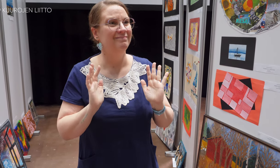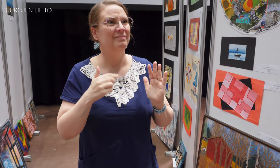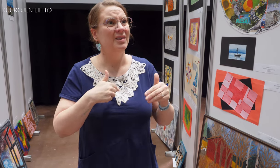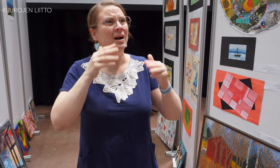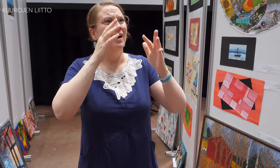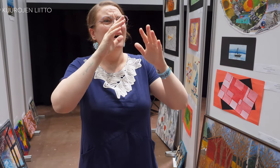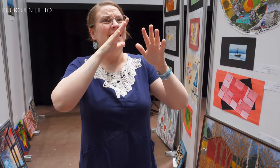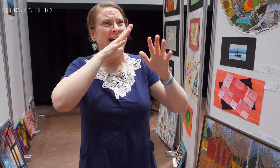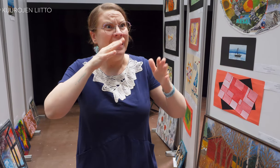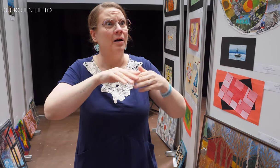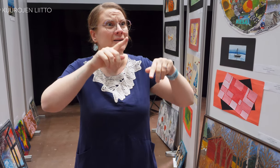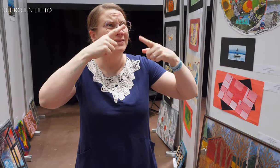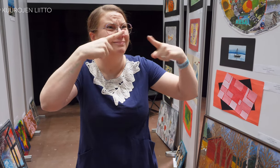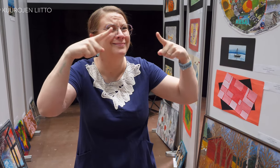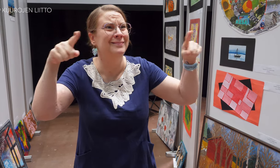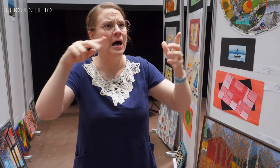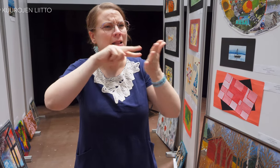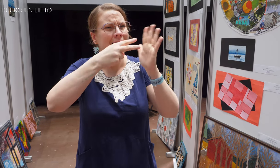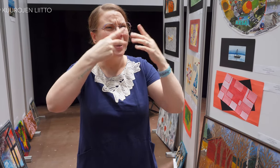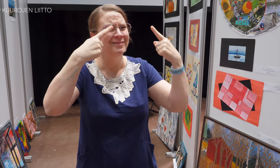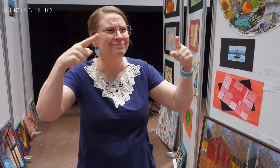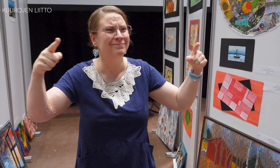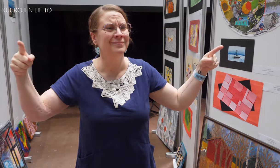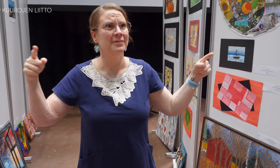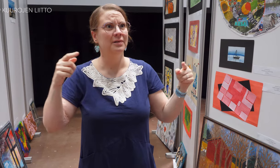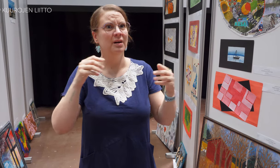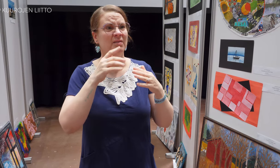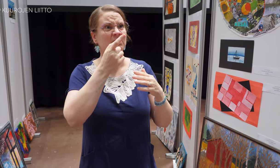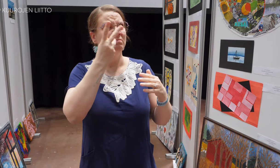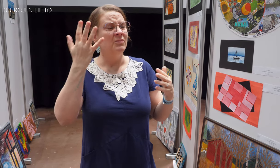Teoksia on valtavasti ja tekniikat mitä moninaisemmat.